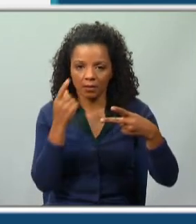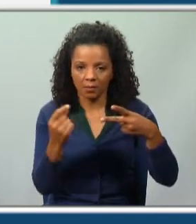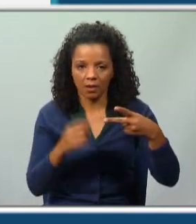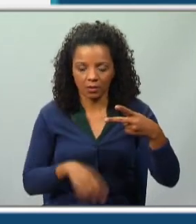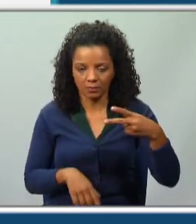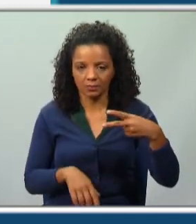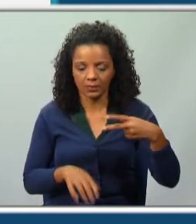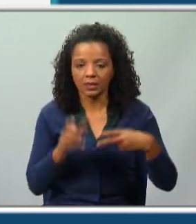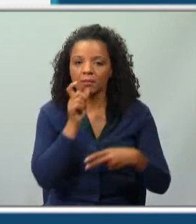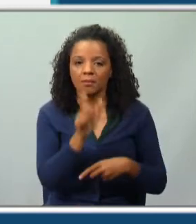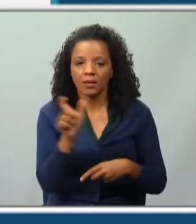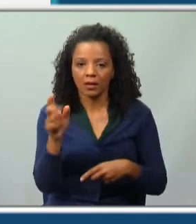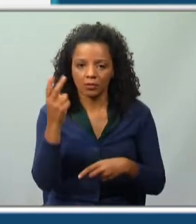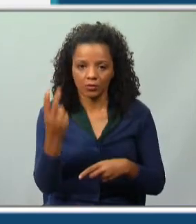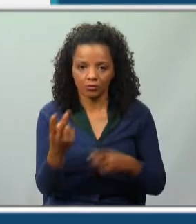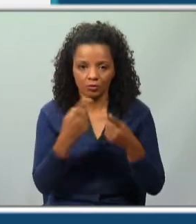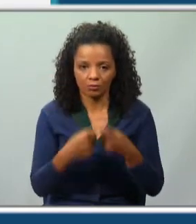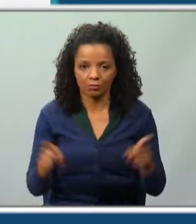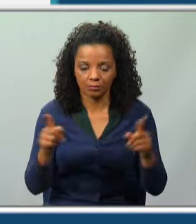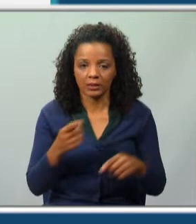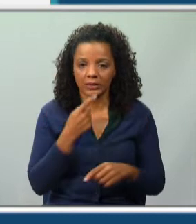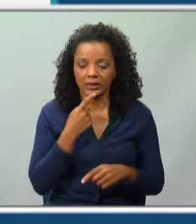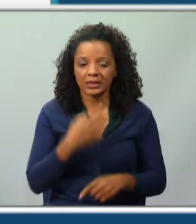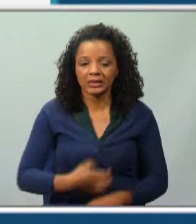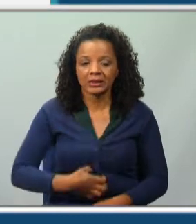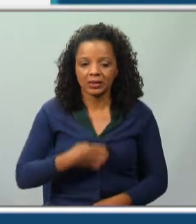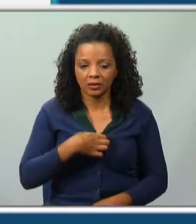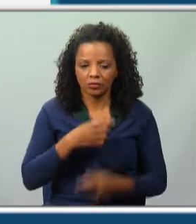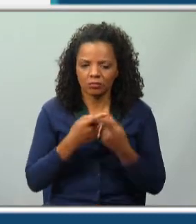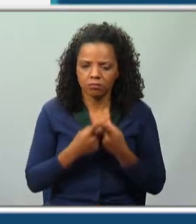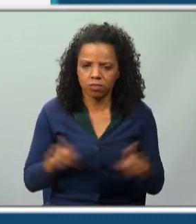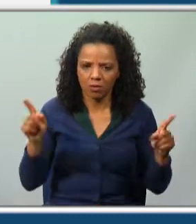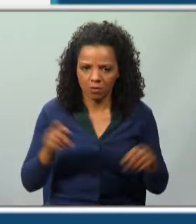duas palavras diferentes o Sérgio têm significados muito diferente sentidos Sérgio 有兩個不同的詞很不一樣的意思